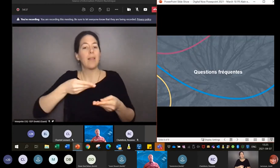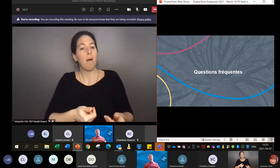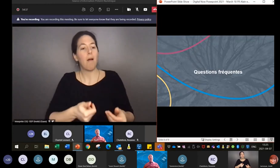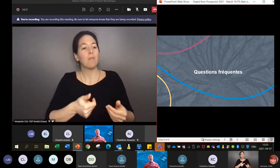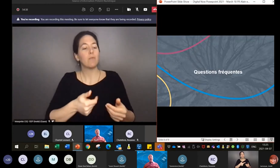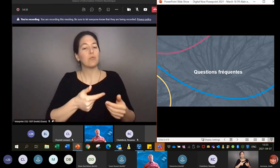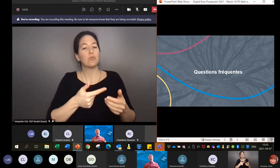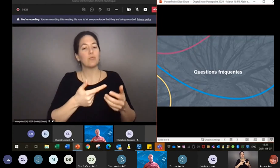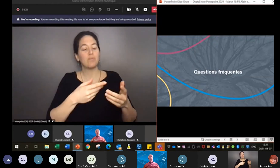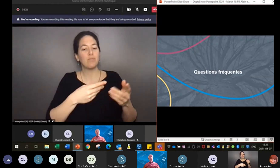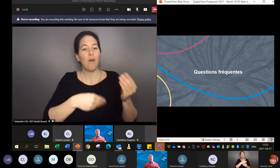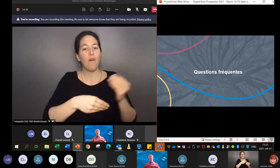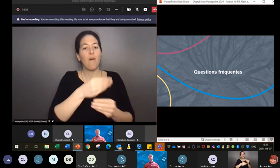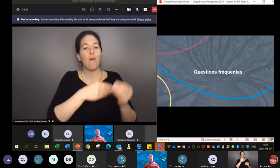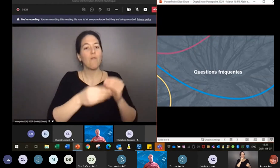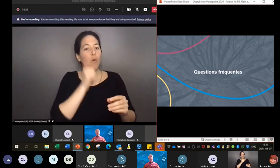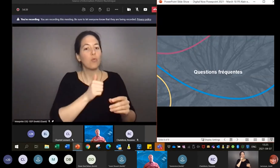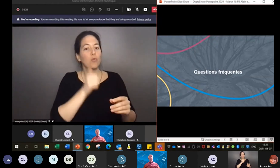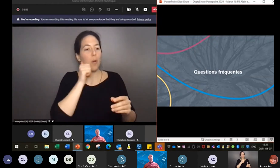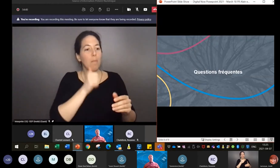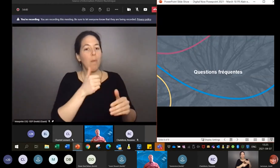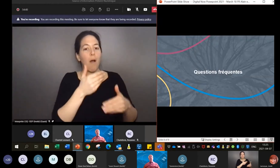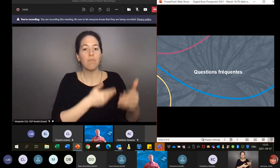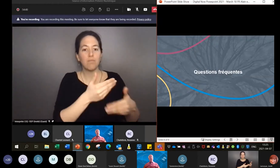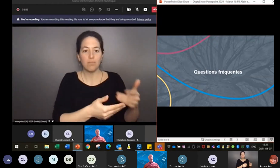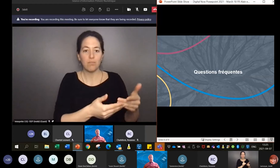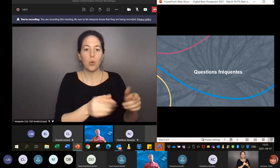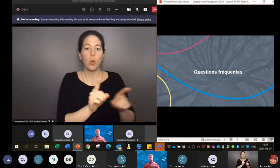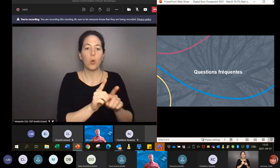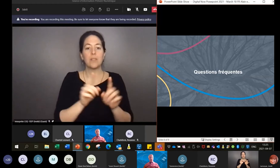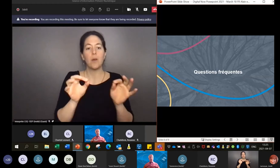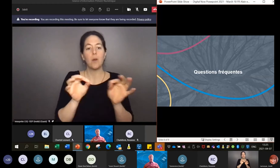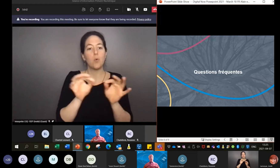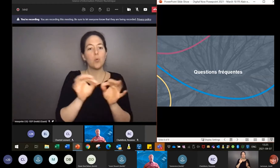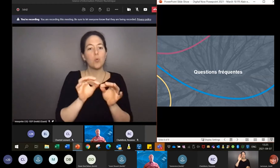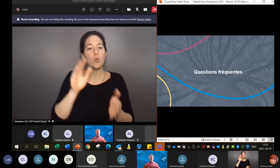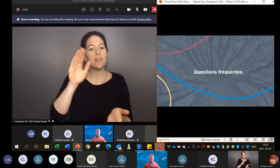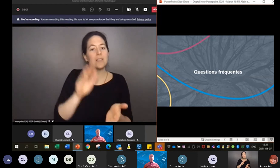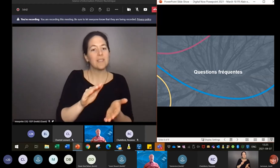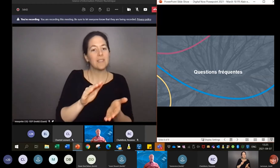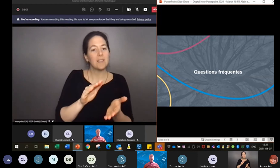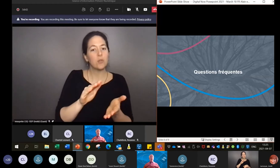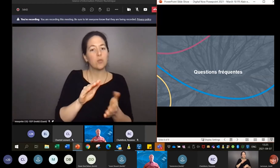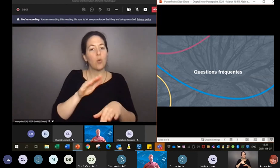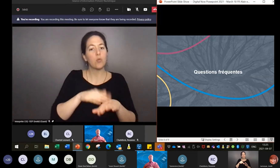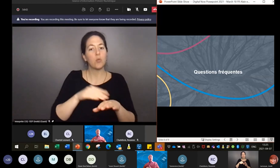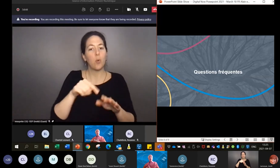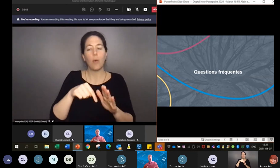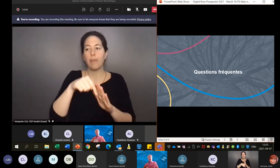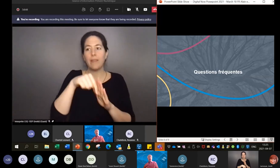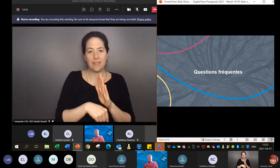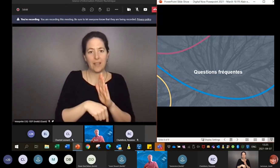Idem pour les coûts de réduction du